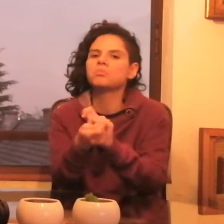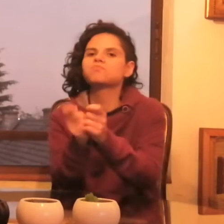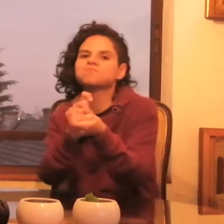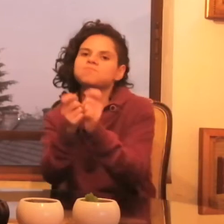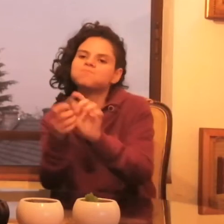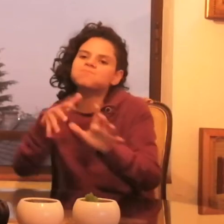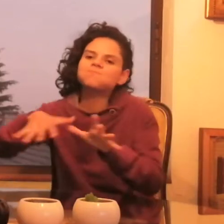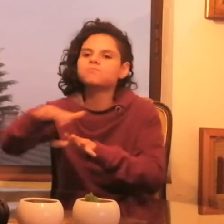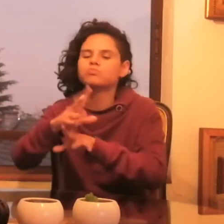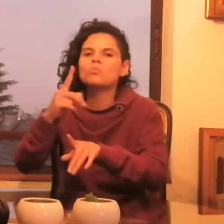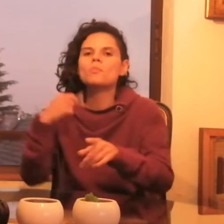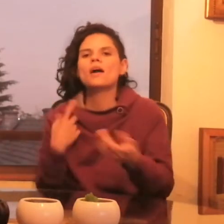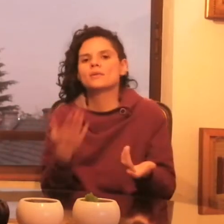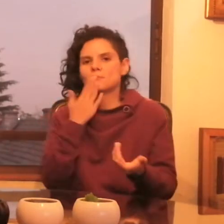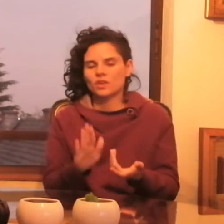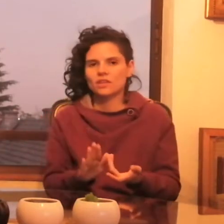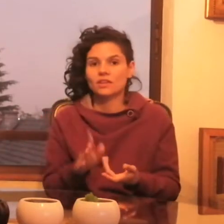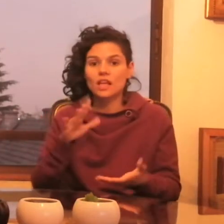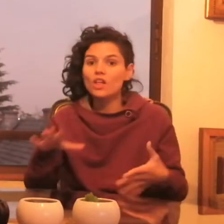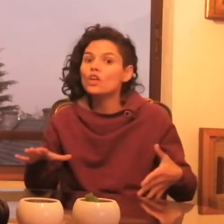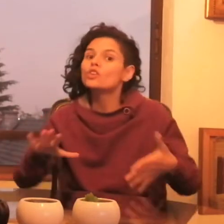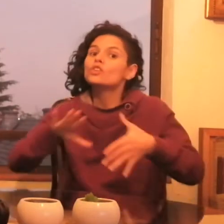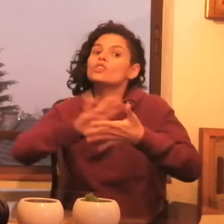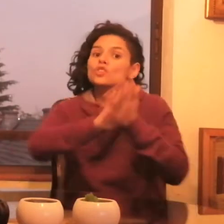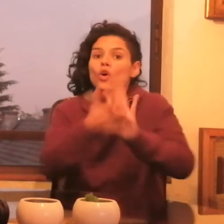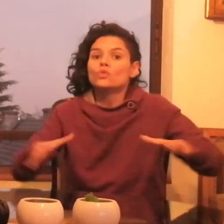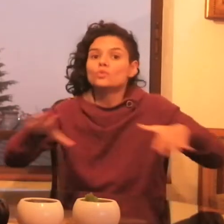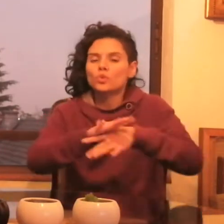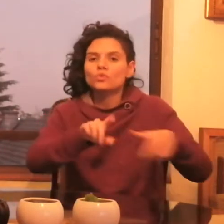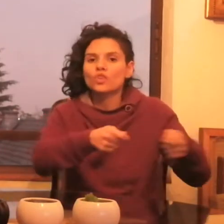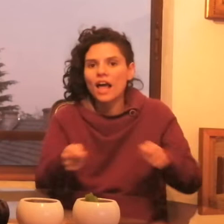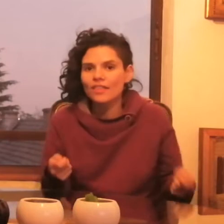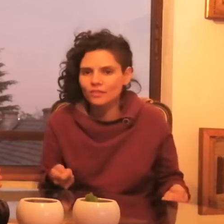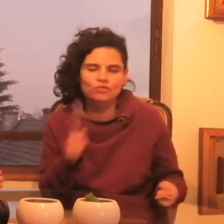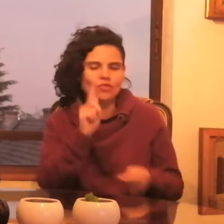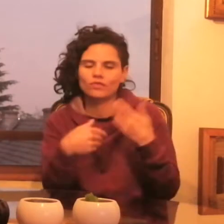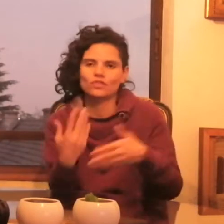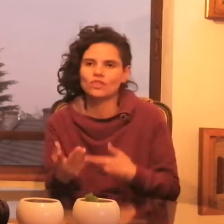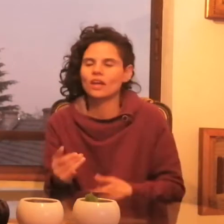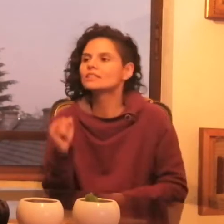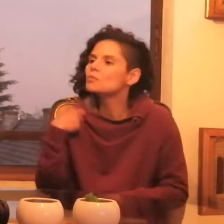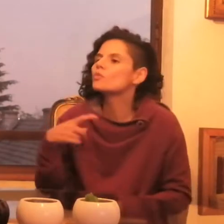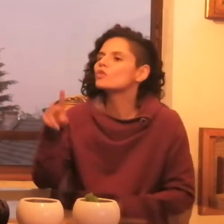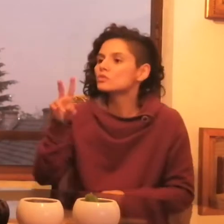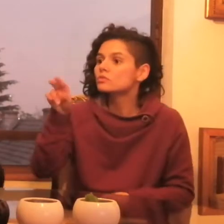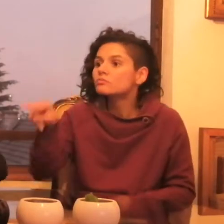Todos Juntos Radio sin la Bernie no funciona - sin tigo jaja sin tigo tampoco